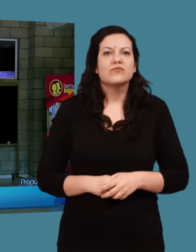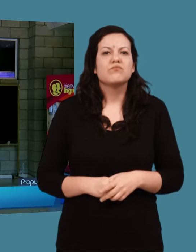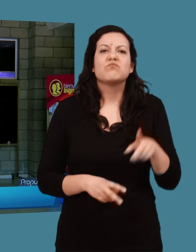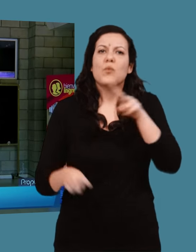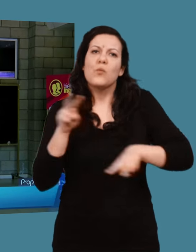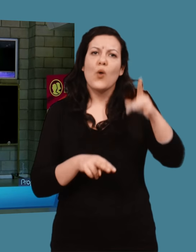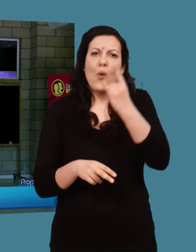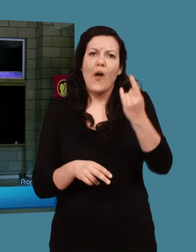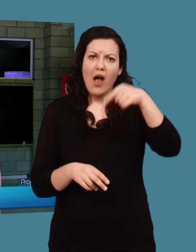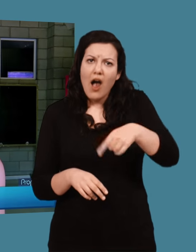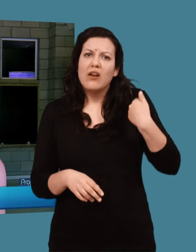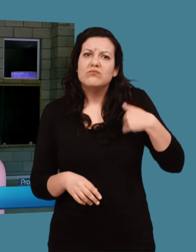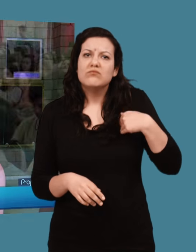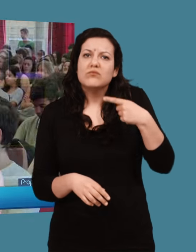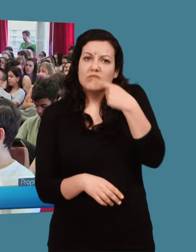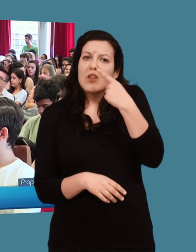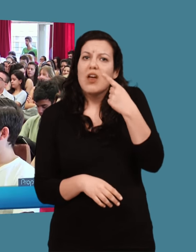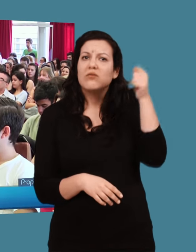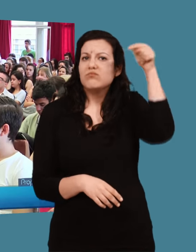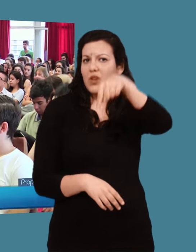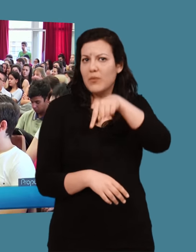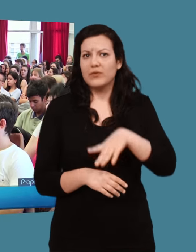Estaba mirando las Universidades de acá de Argentina, me interesé y vine para acá.